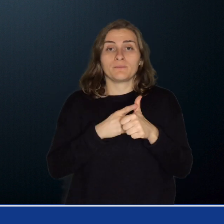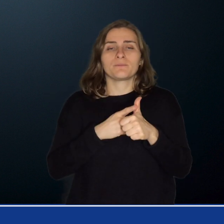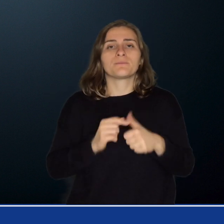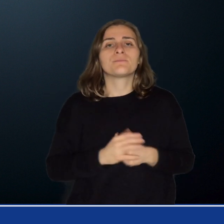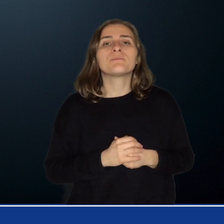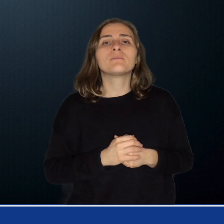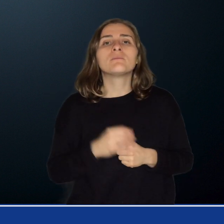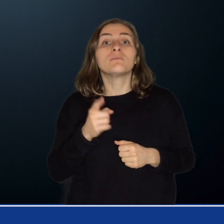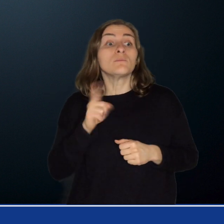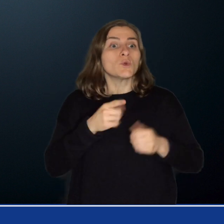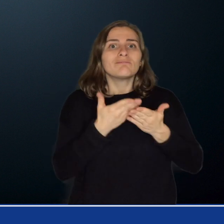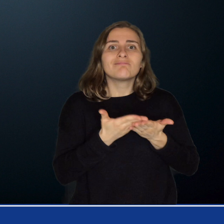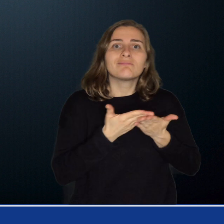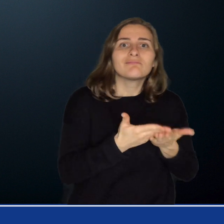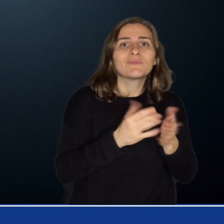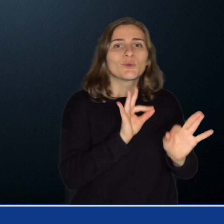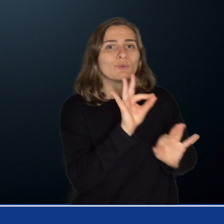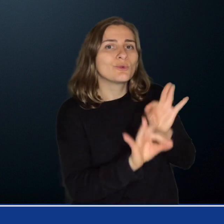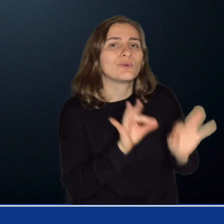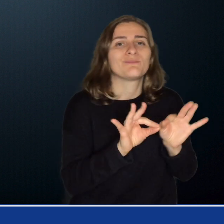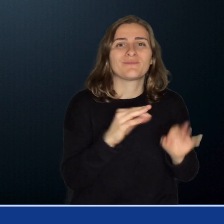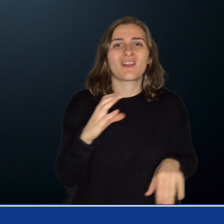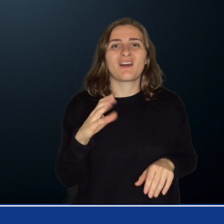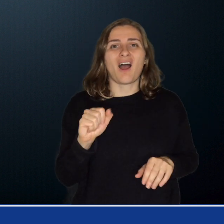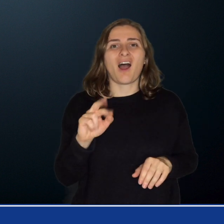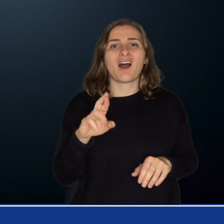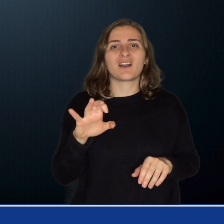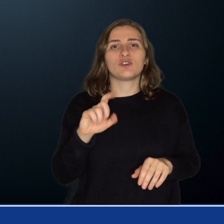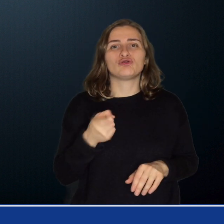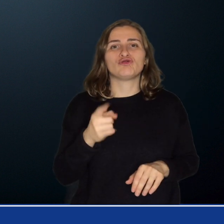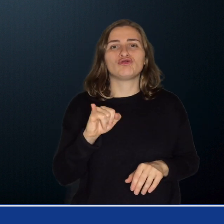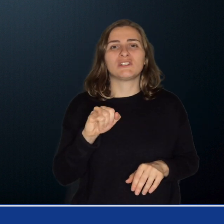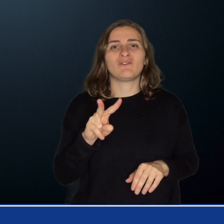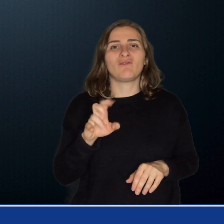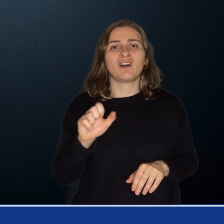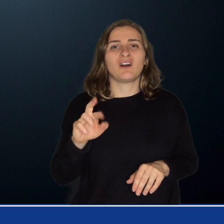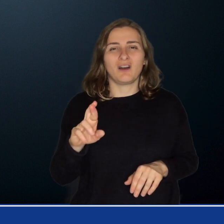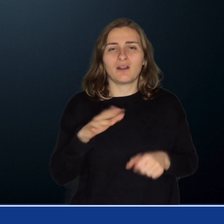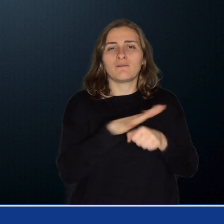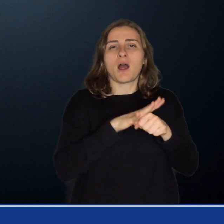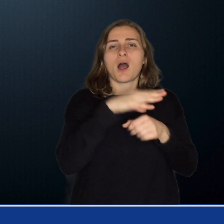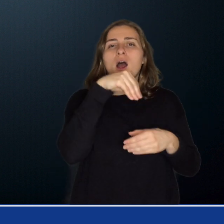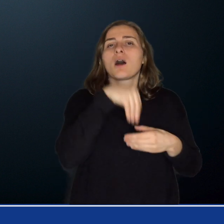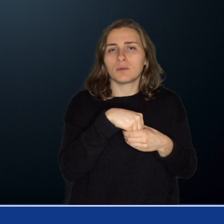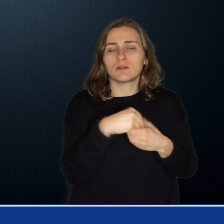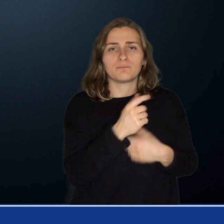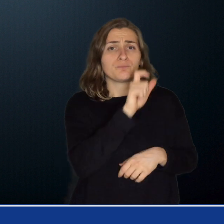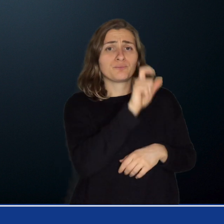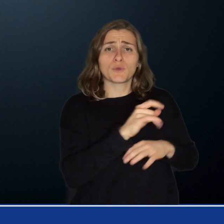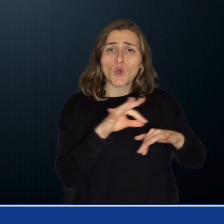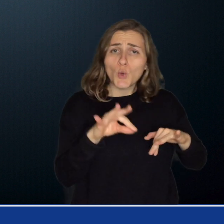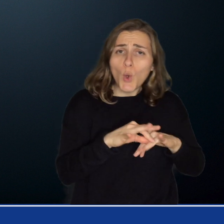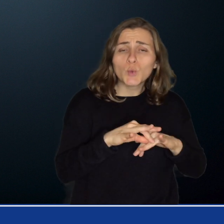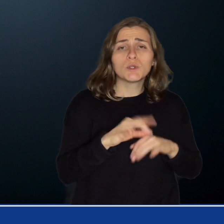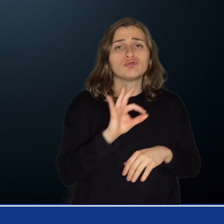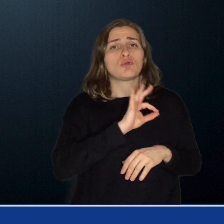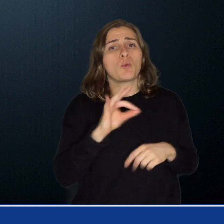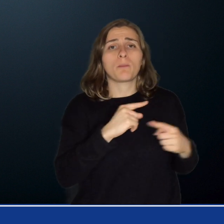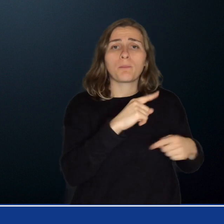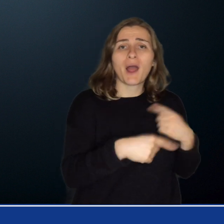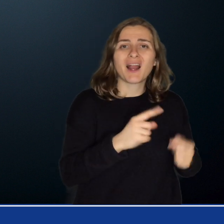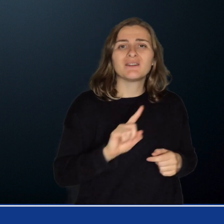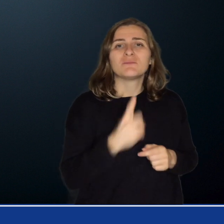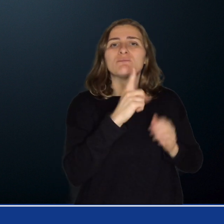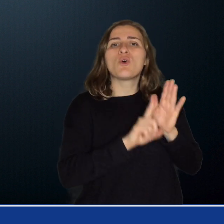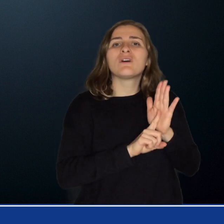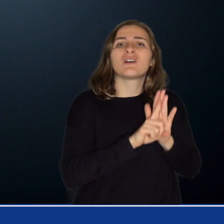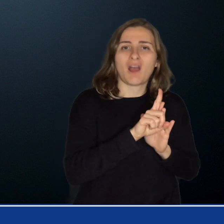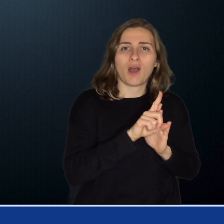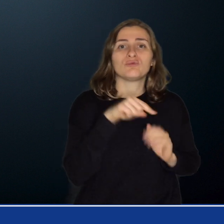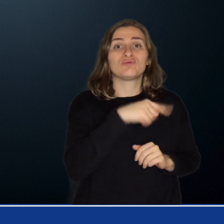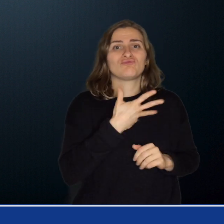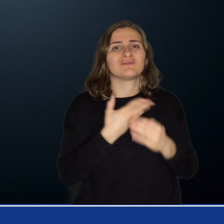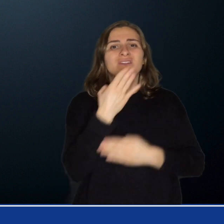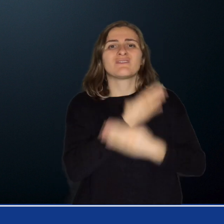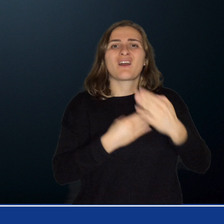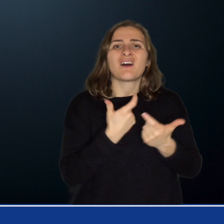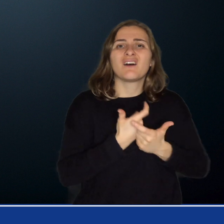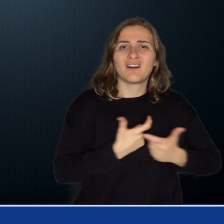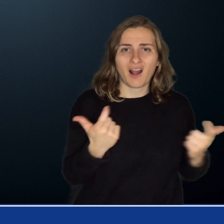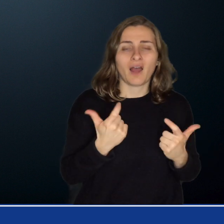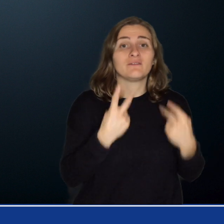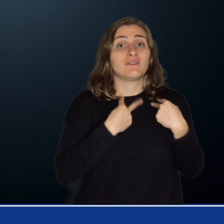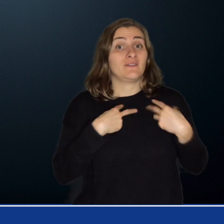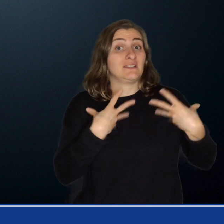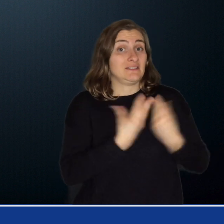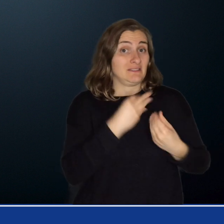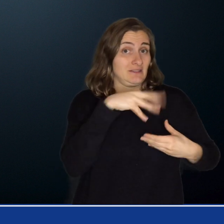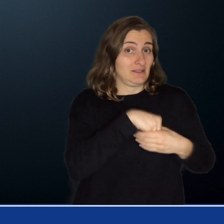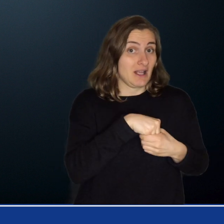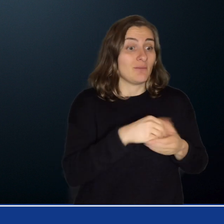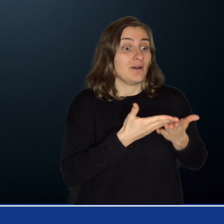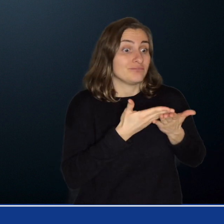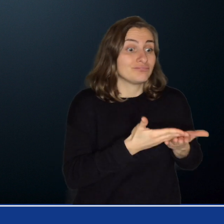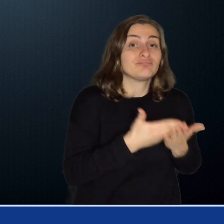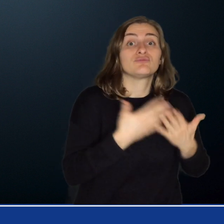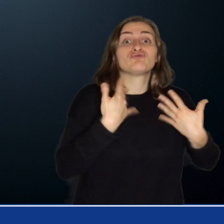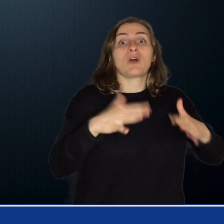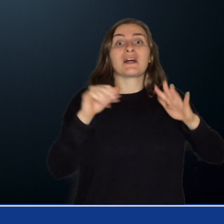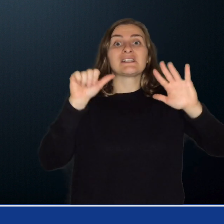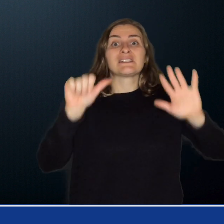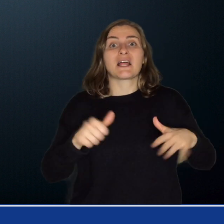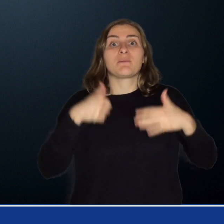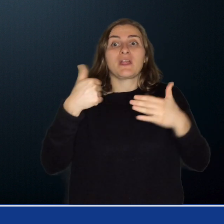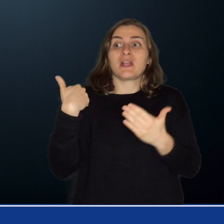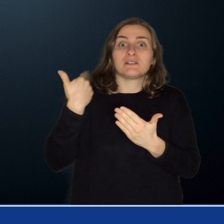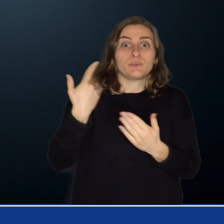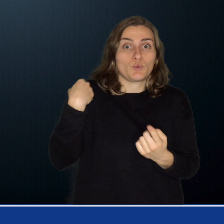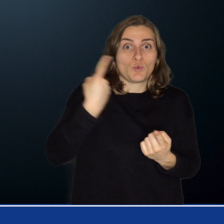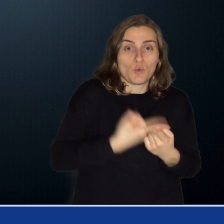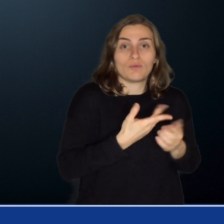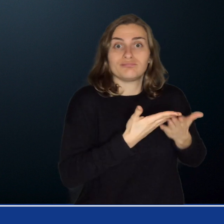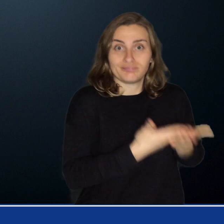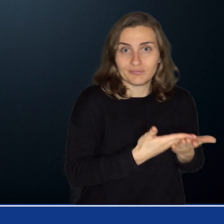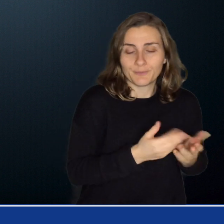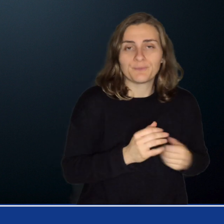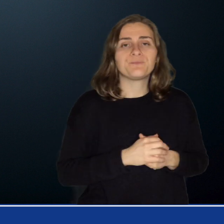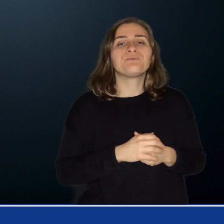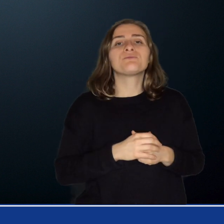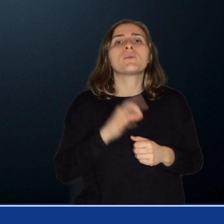1) sono caregiver familiari in quanto assistono da almeno sei mesi il coniuge o un parente di primo grado convivente con disabilità grave,